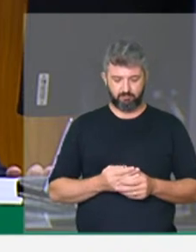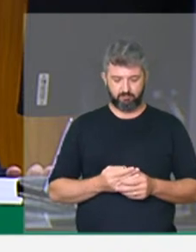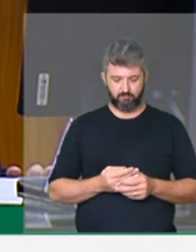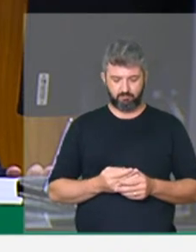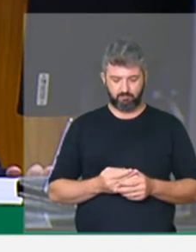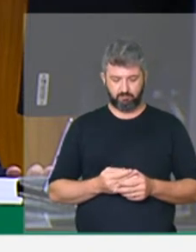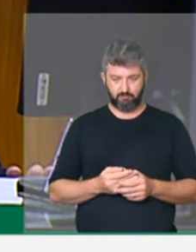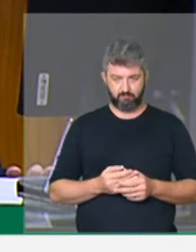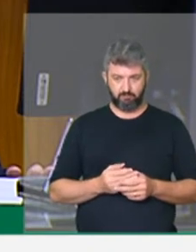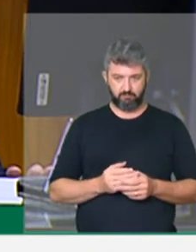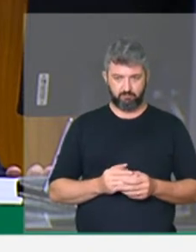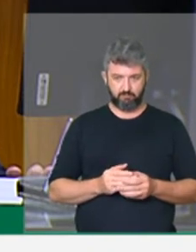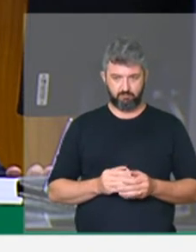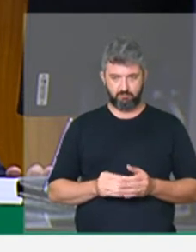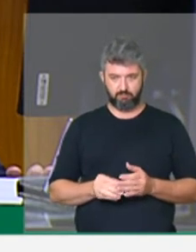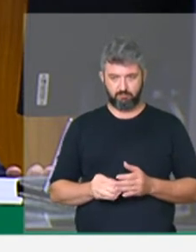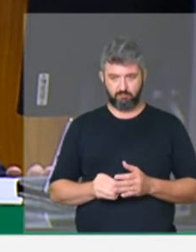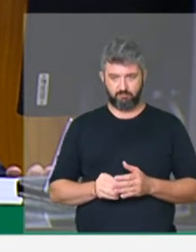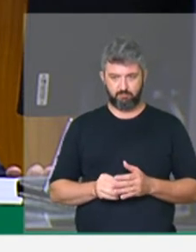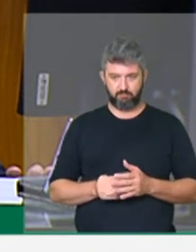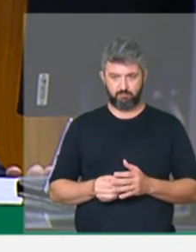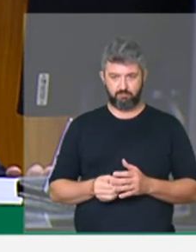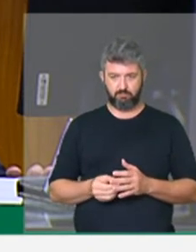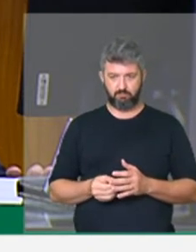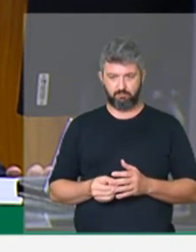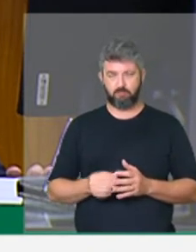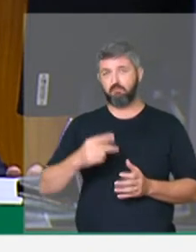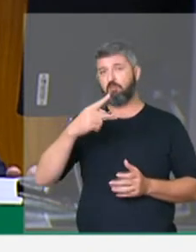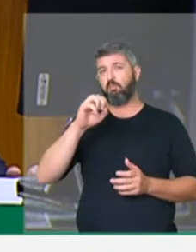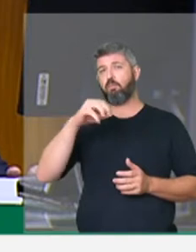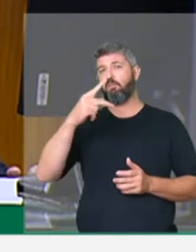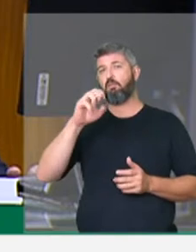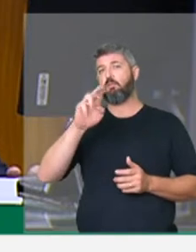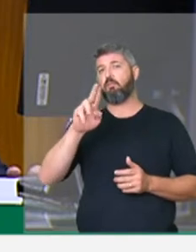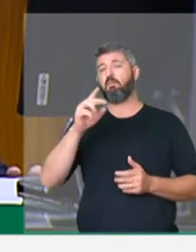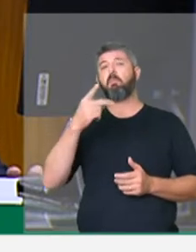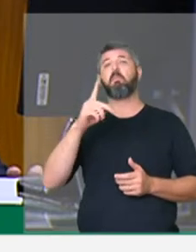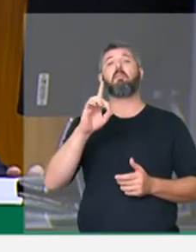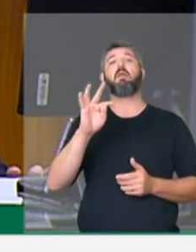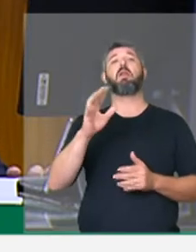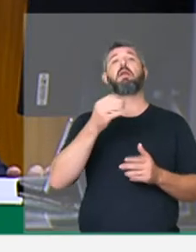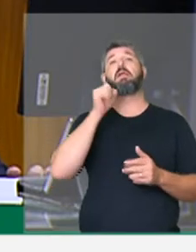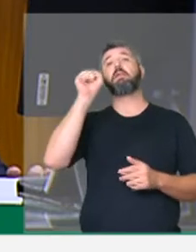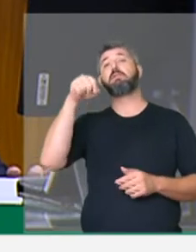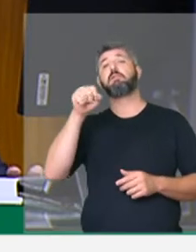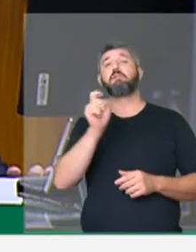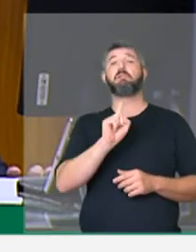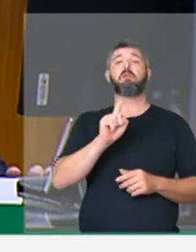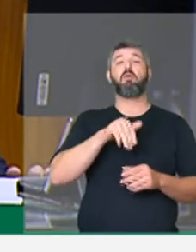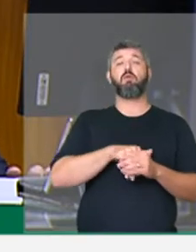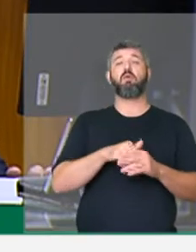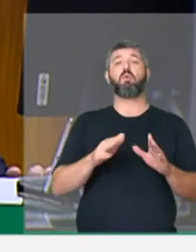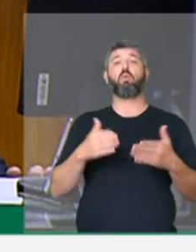PRESIDENTE EU NÃO CONSEGUI VOTAR NA ÚLTIMA VOTAÇÃO, TÁ? -- [PRESIDENTE]: MUITO OBRIGADO DEPUTADO... -- [DEPUTADO]: EU NÃO CONSEGUI. -- [PRESIDENTE]: SOLIDARIEDADE. -- [DEPUTADO]: